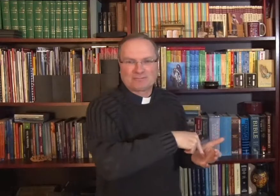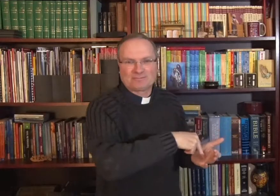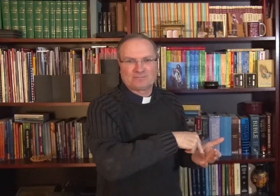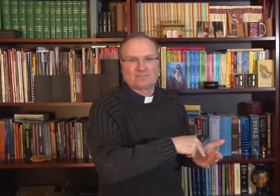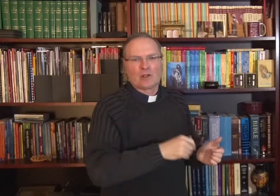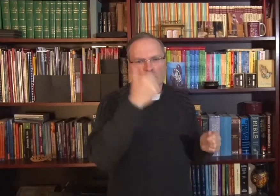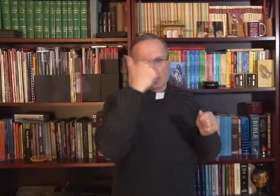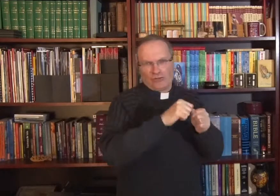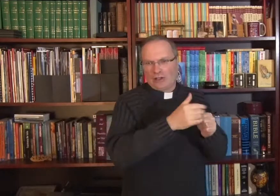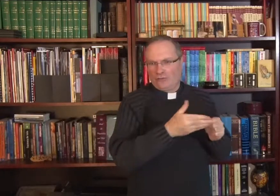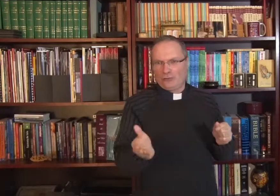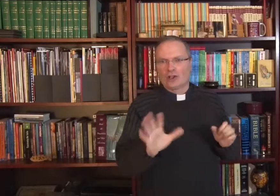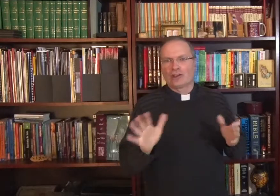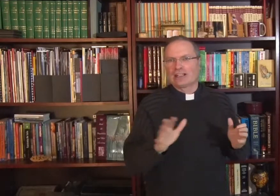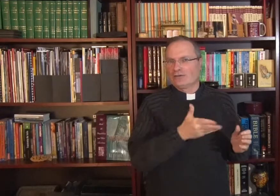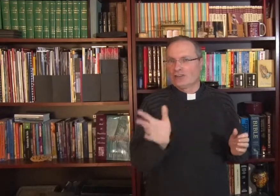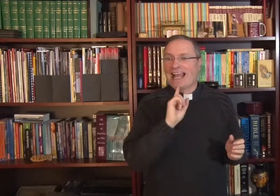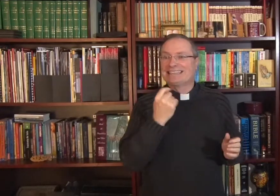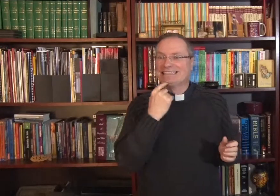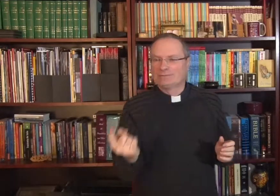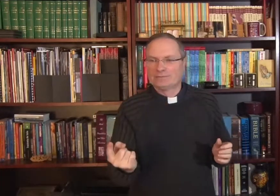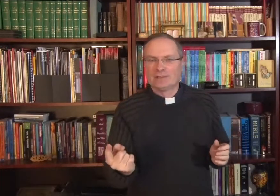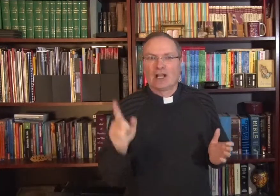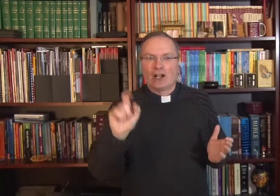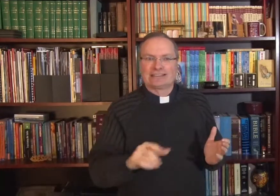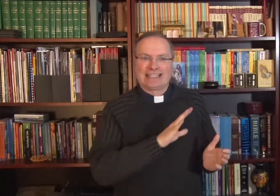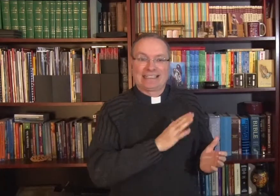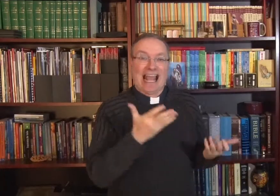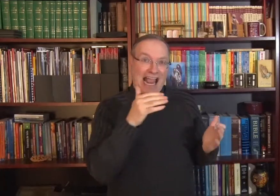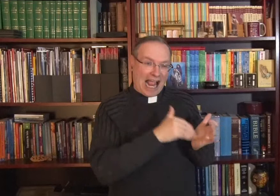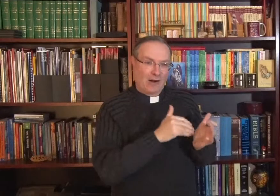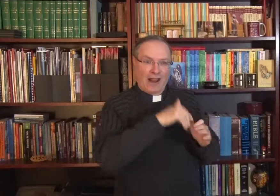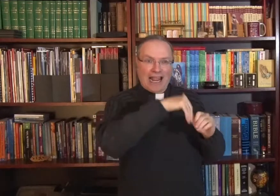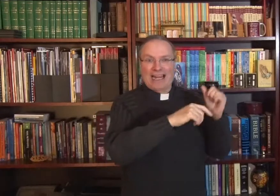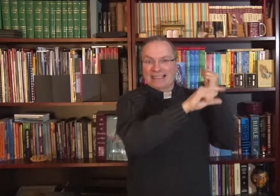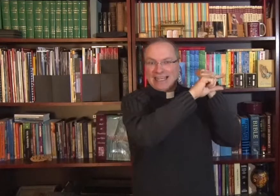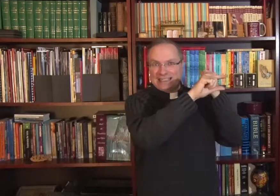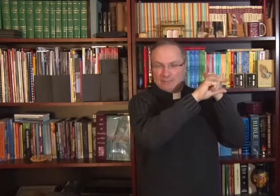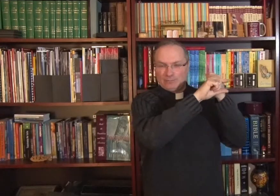Souvenez-vous de ce qu'il vous a dit, lorsqu'il était encore en Galilée: